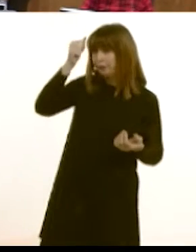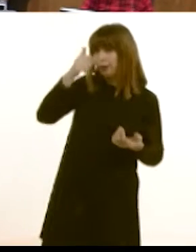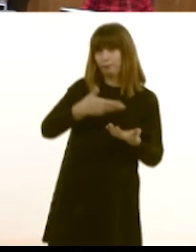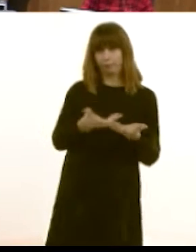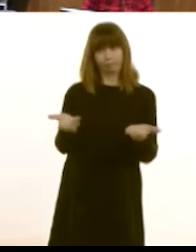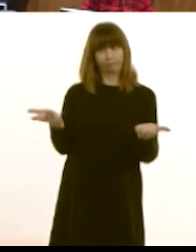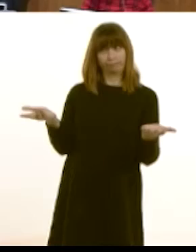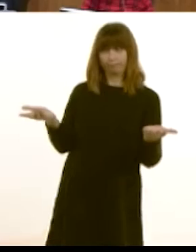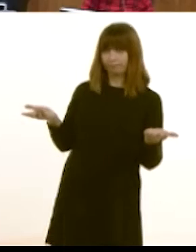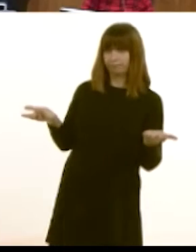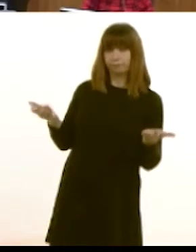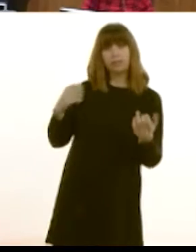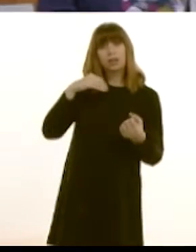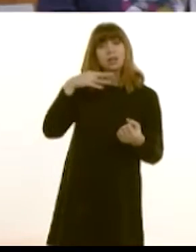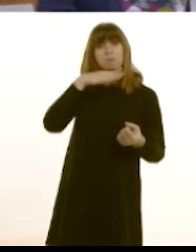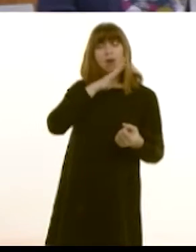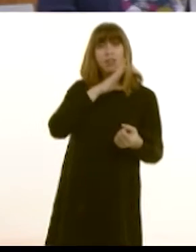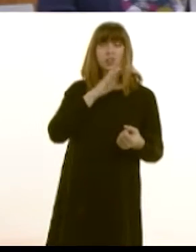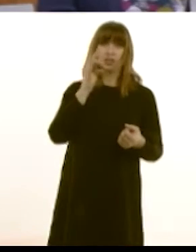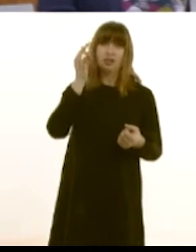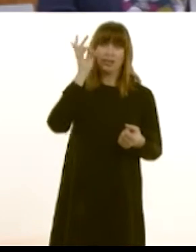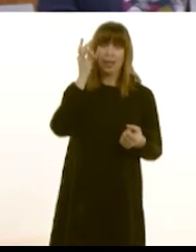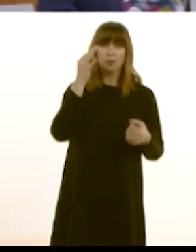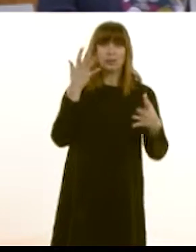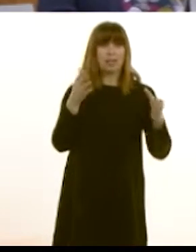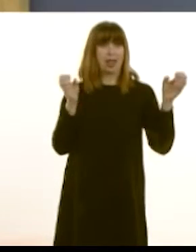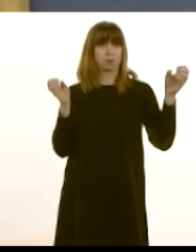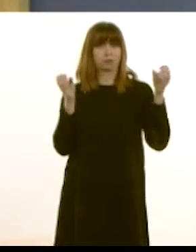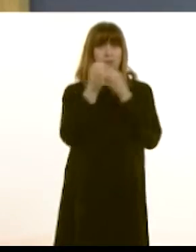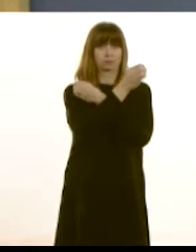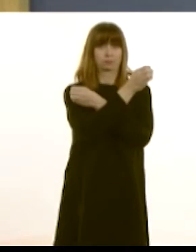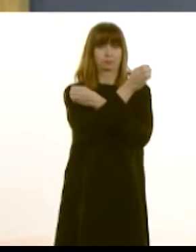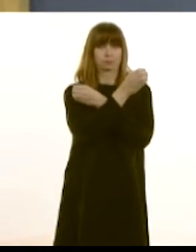Rwyín gweld yn awr bod yr Aelod yn siarad mewn ffordd wahanol am y cyngor iír ffordd